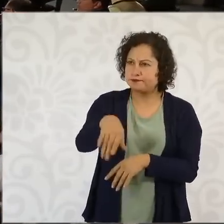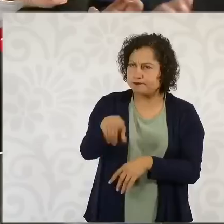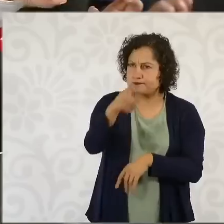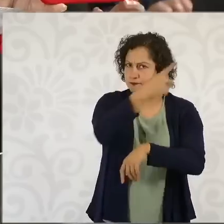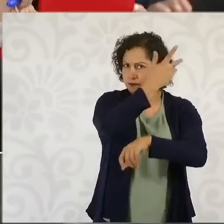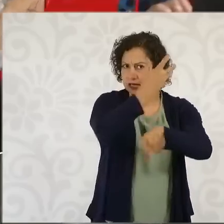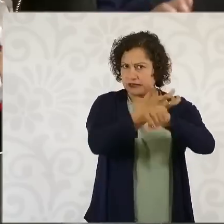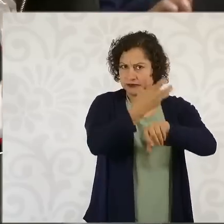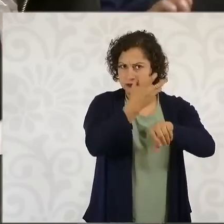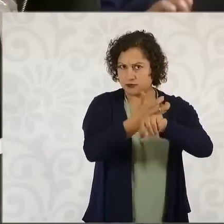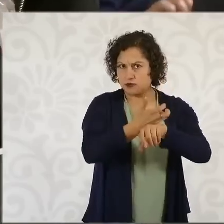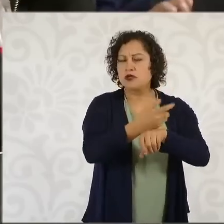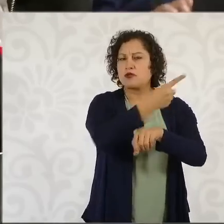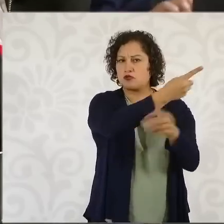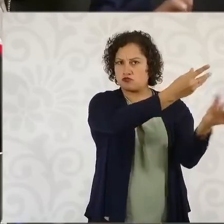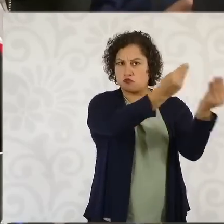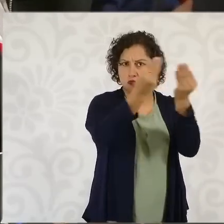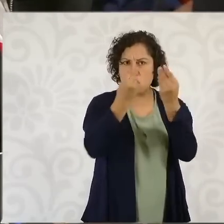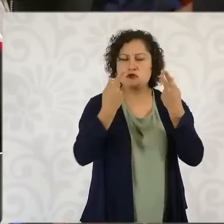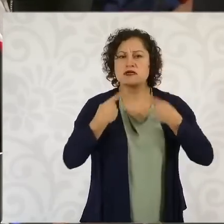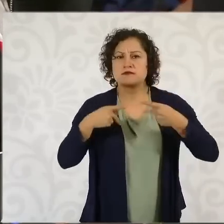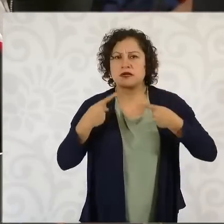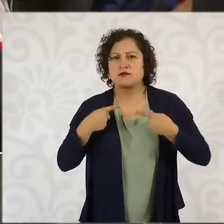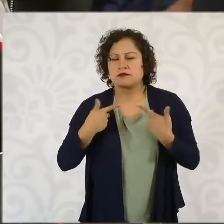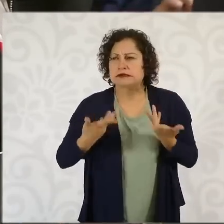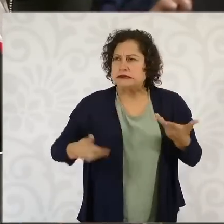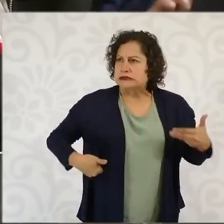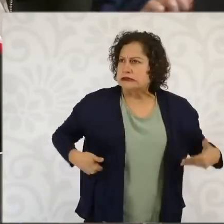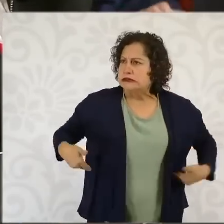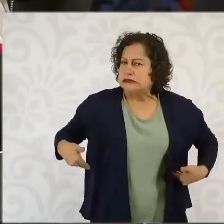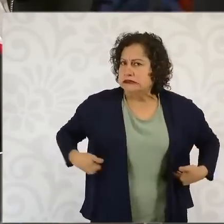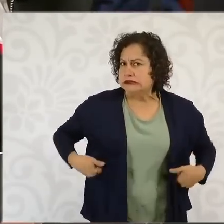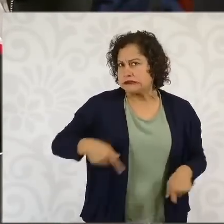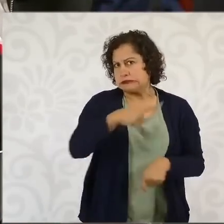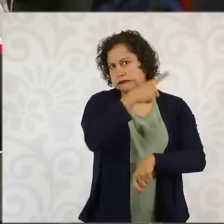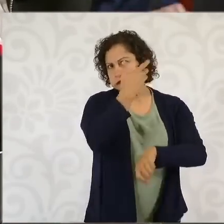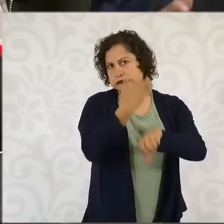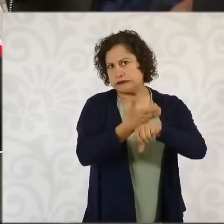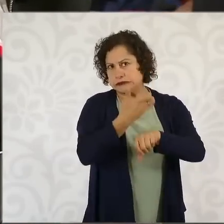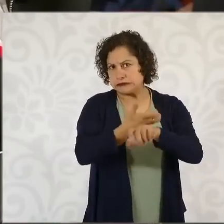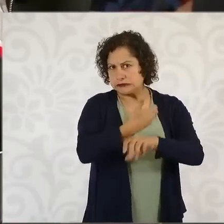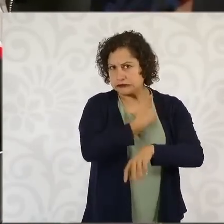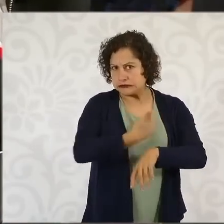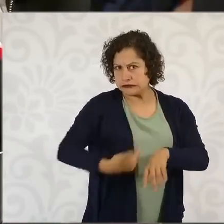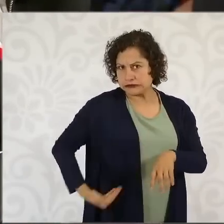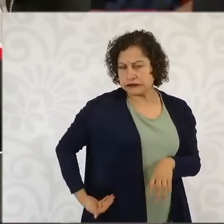de molestia por las políticas económicas que se han implementado en contraste aquí en México de